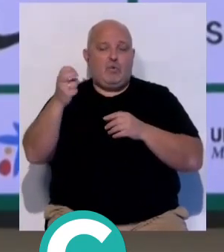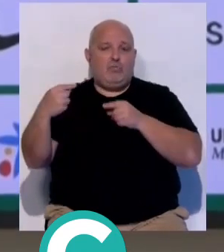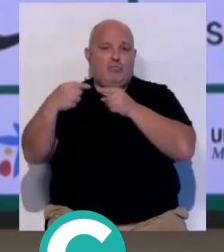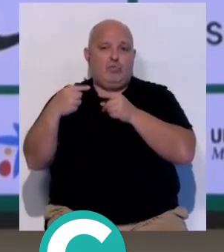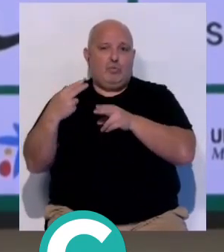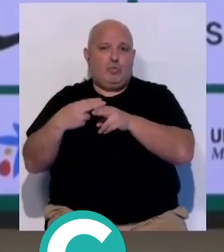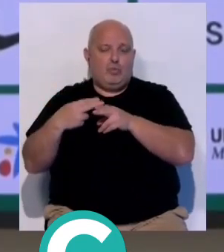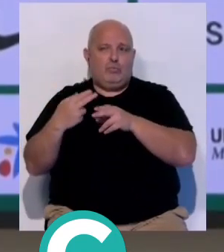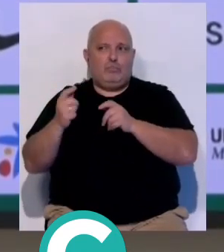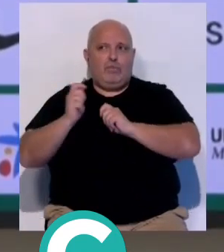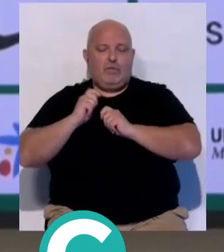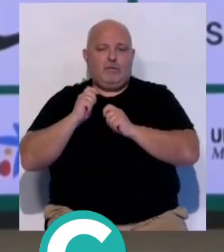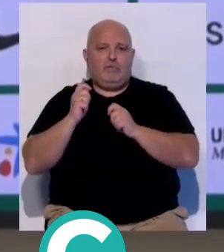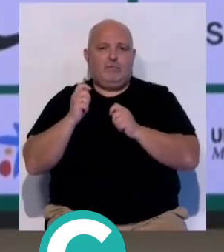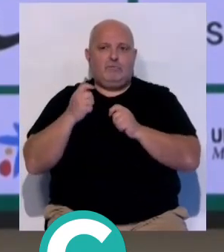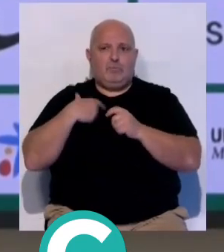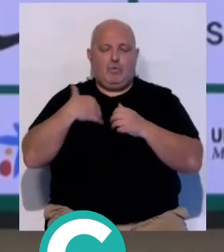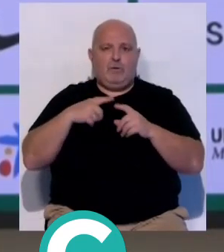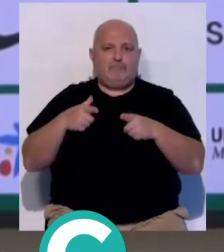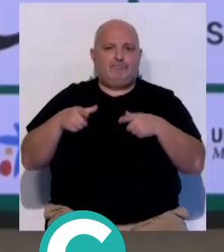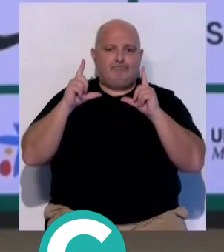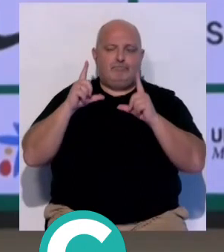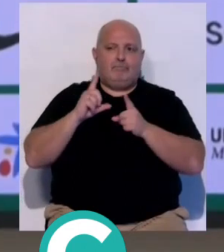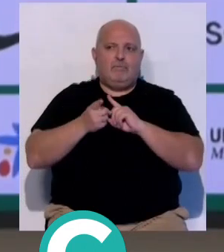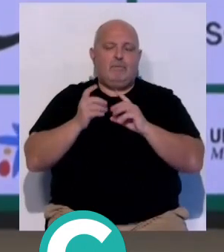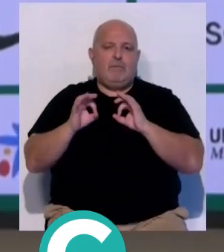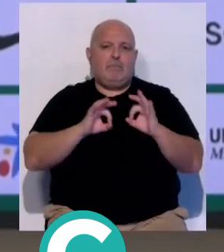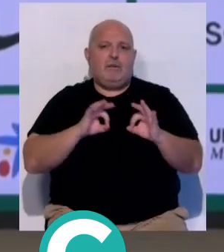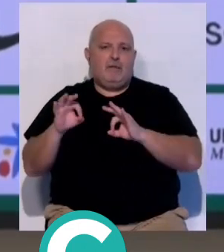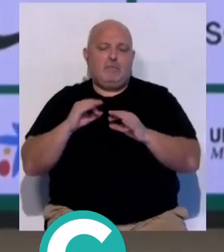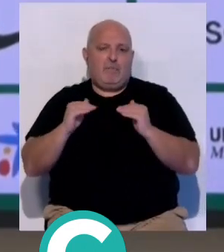rivales que por ahí Te entregan el protagonismo y hay que estar preparado para cada momento hay